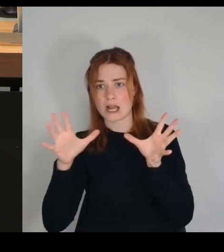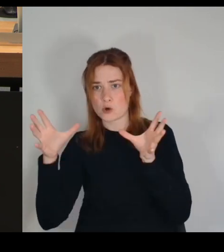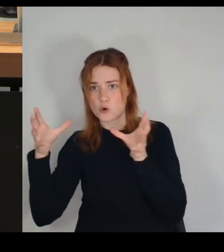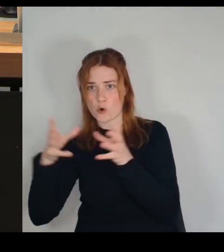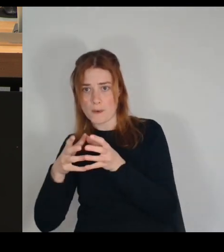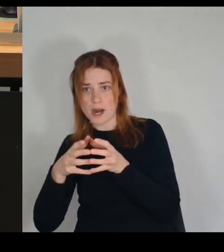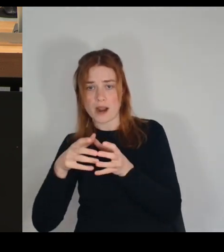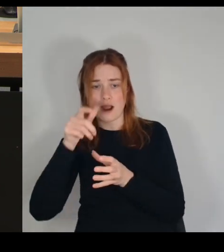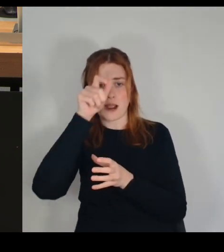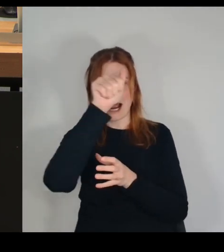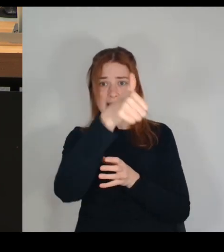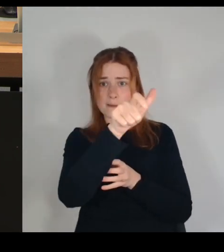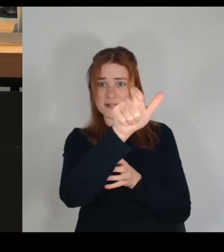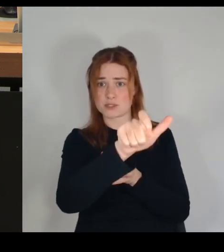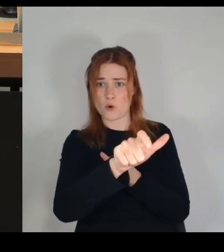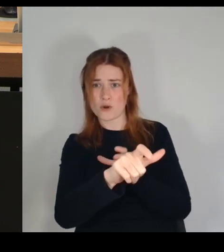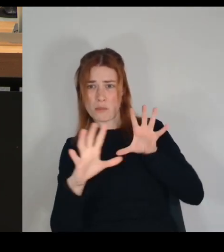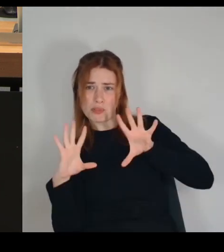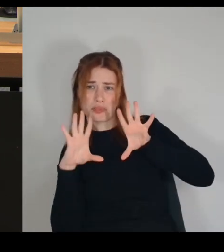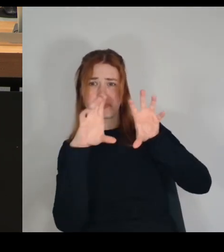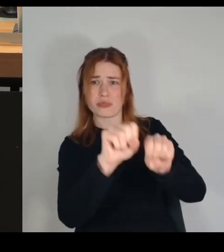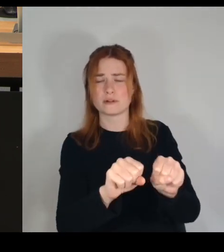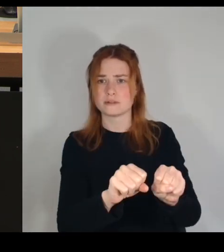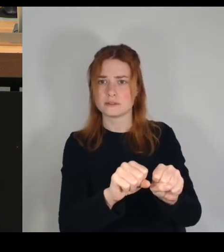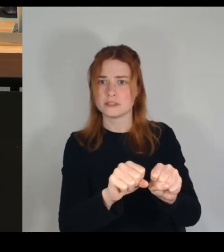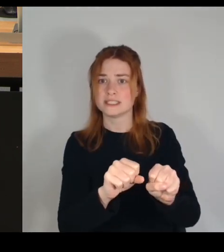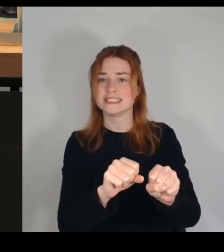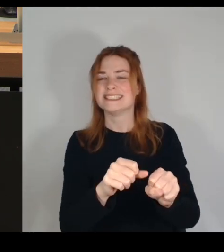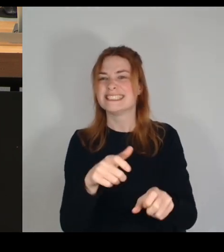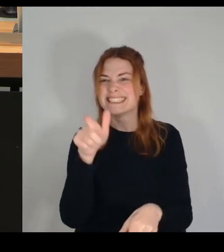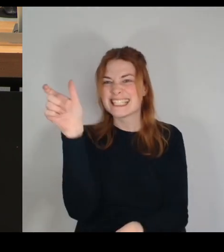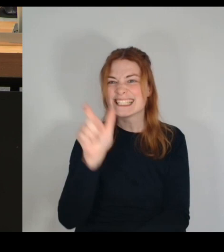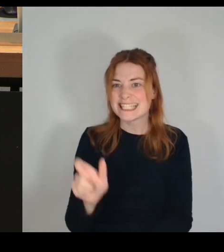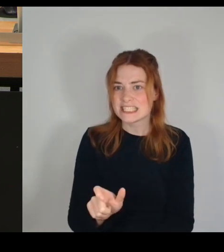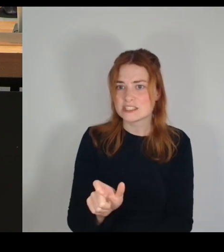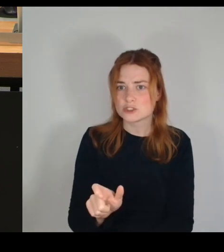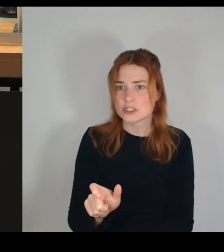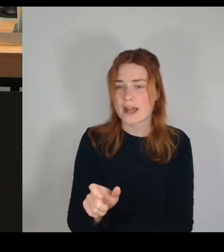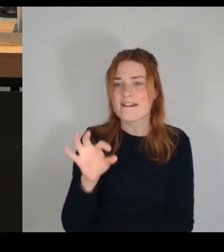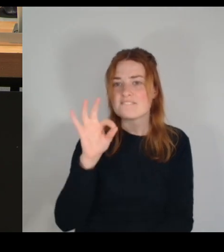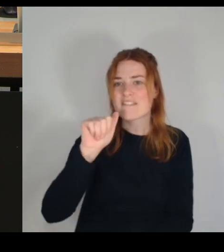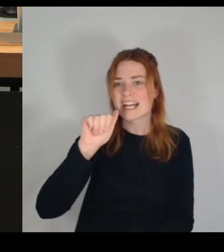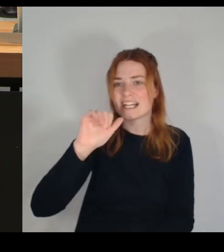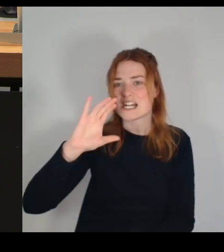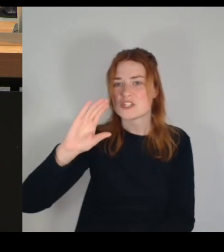Der Wortwurzel heißt fascio faschismo. Das ist Faschismus, Meine Damen und Herren, Sie benutzen das